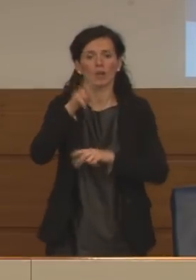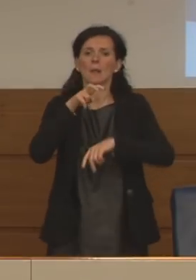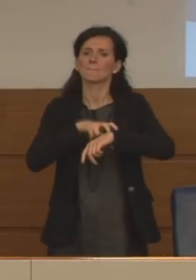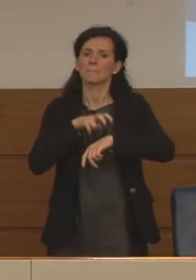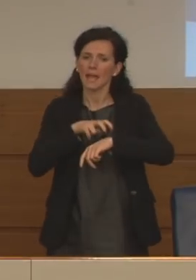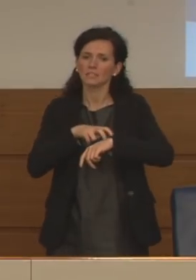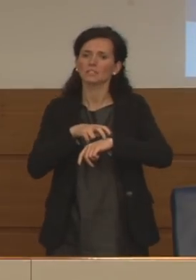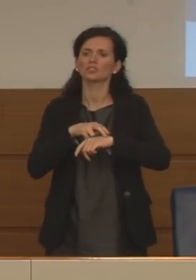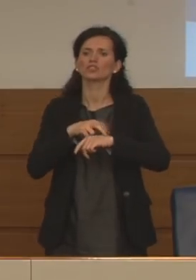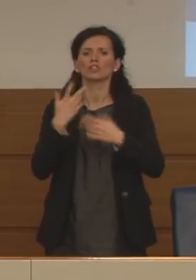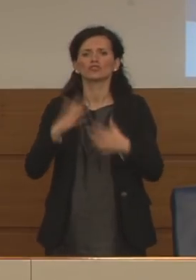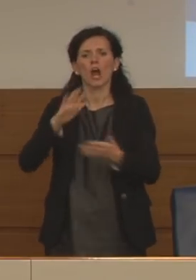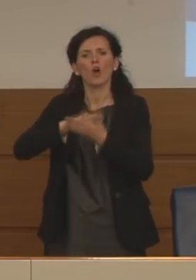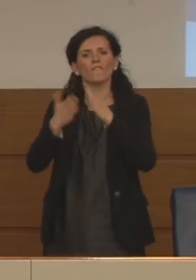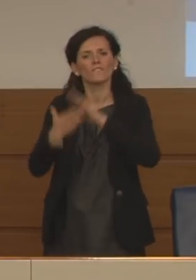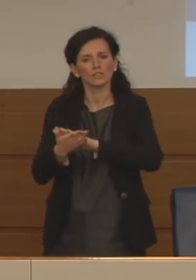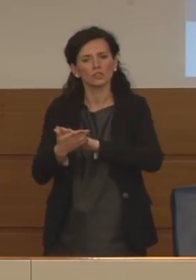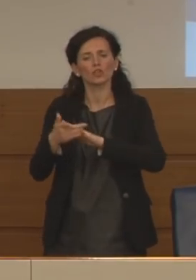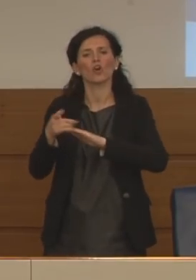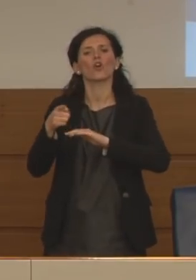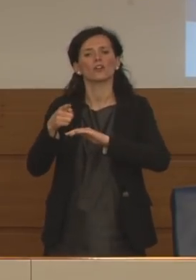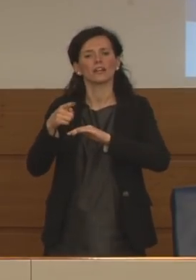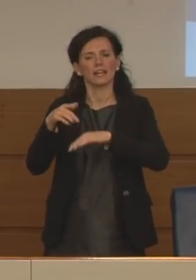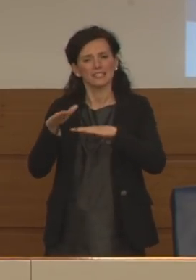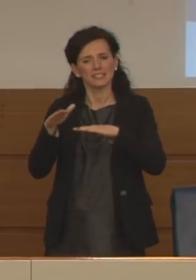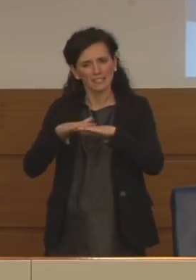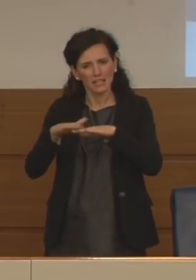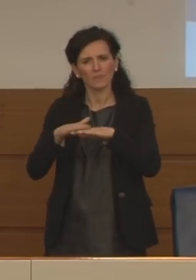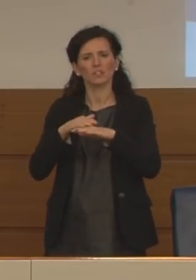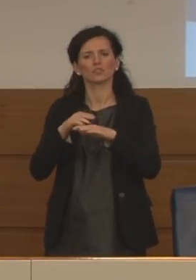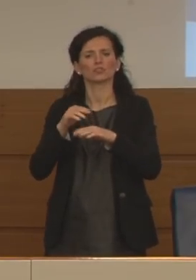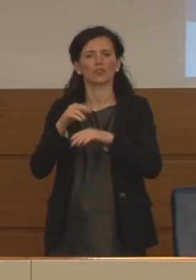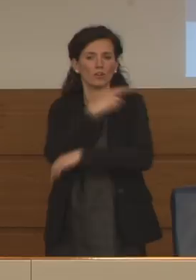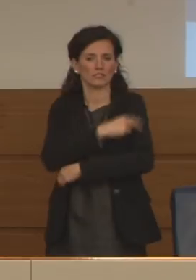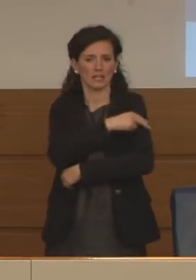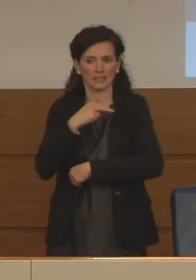con il Servizio Sanitario Nazionale e, previo accordo con il proprio datore di